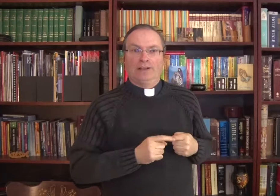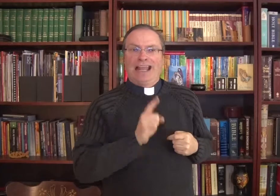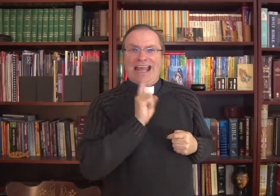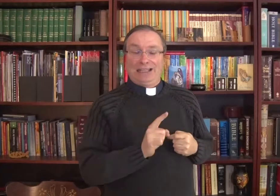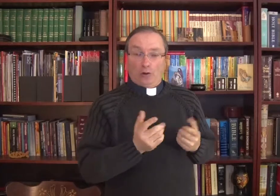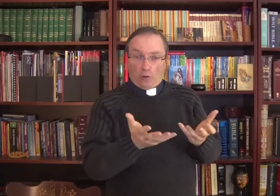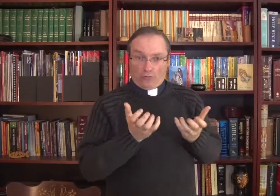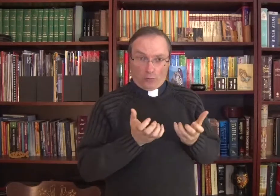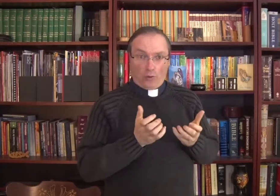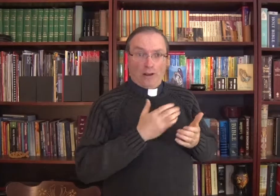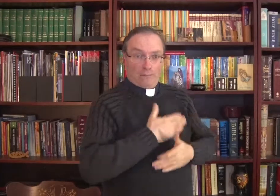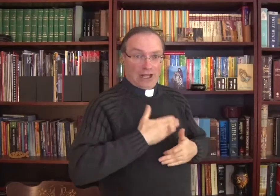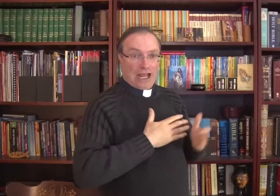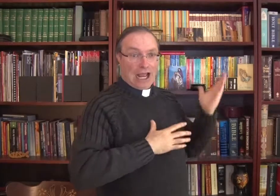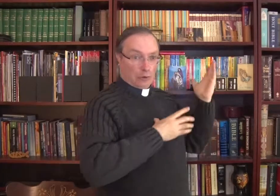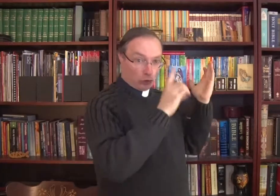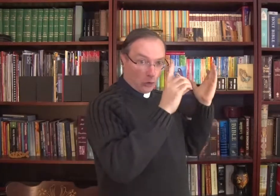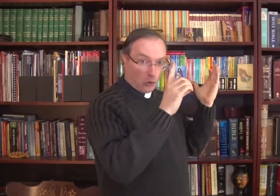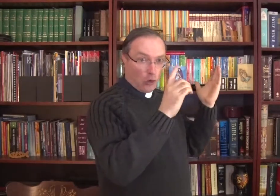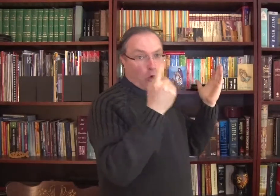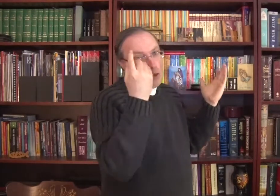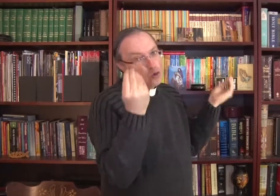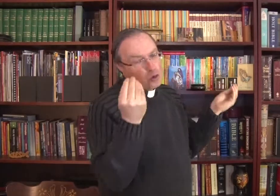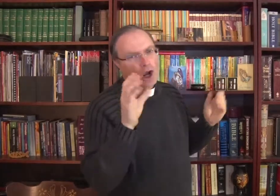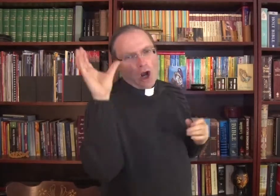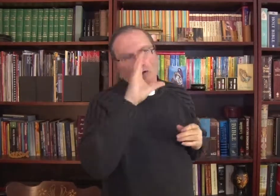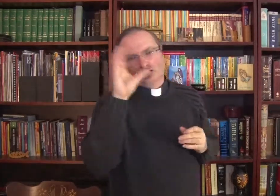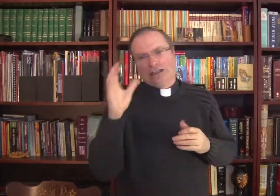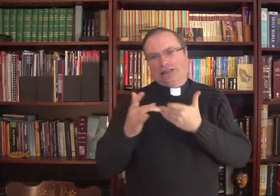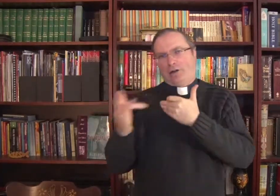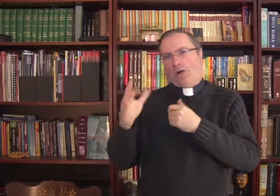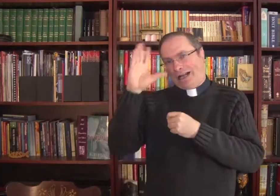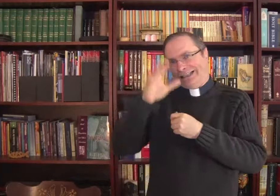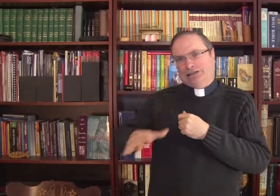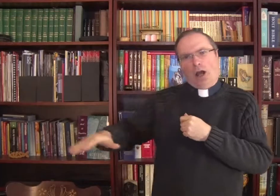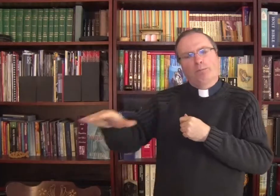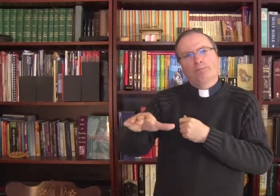est-ce qu’on veut plaire à Dieu ou qu’on cherche la gloire des hommes?